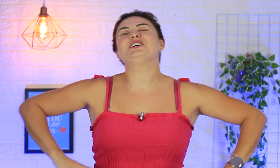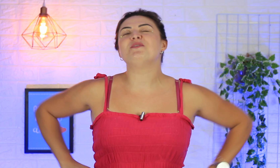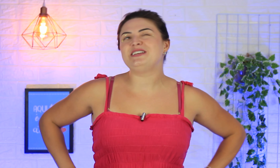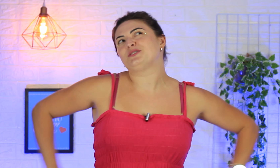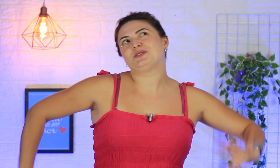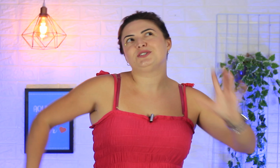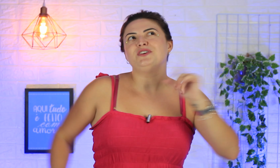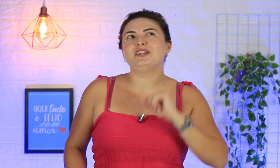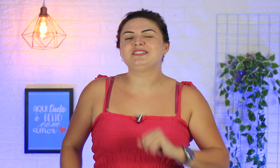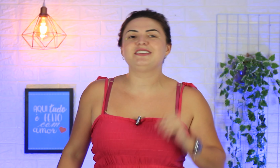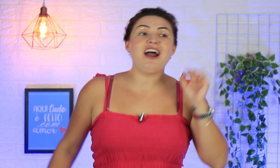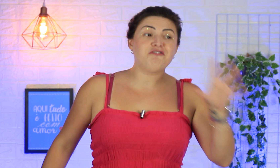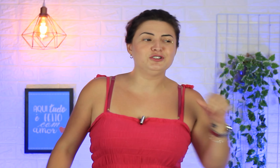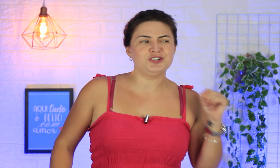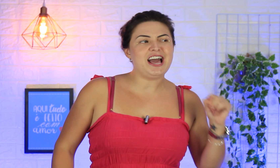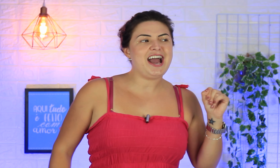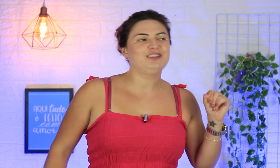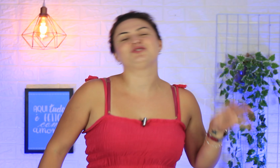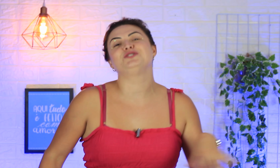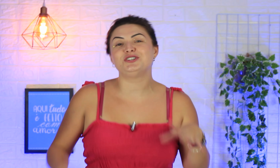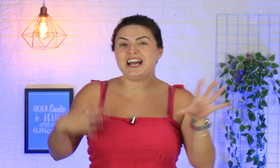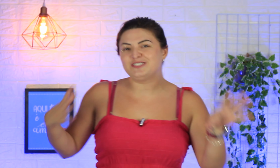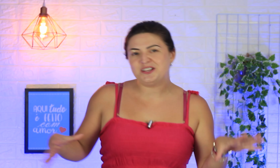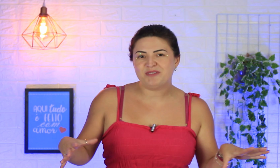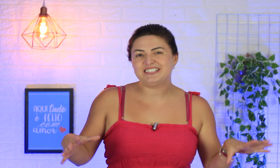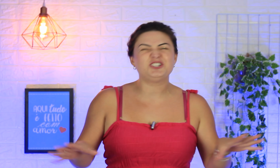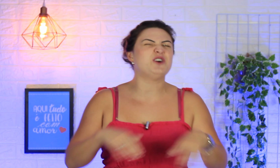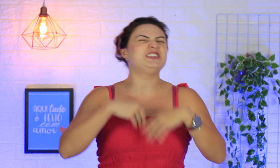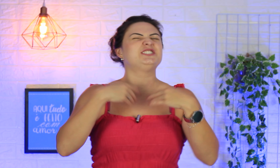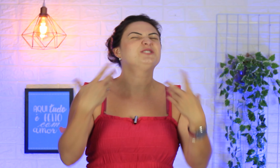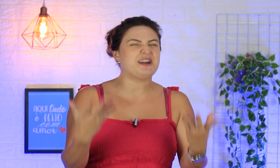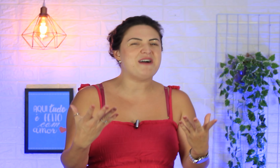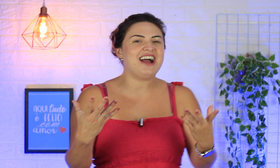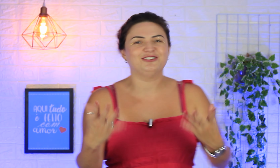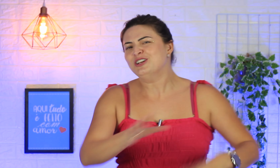geralmente as pessoas falam assim ai Funcionários Funcionários da empresa geralmente não trabalham